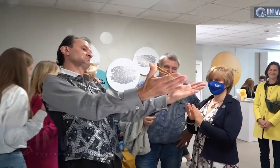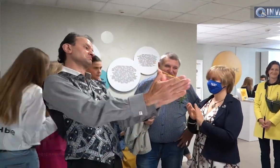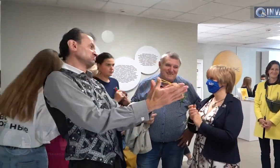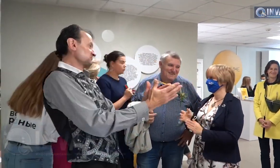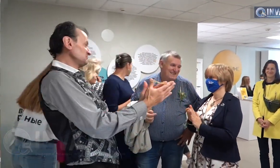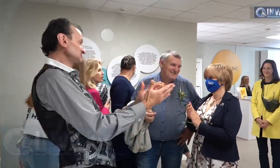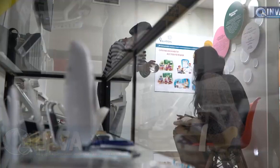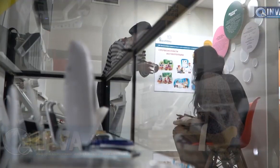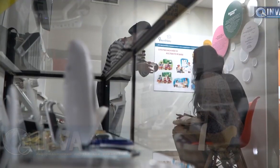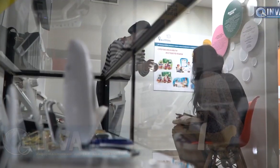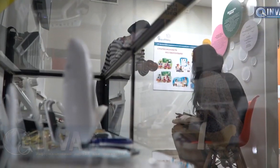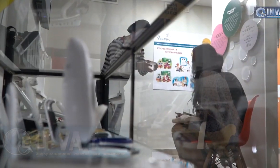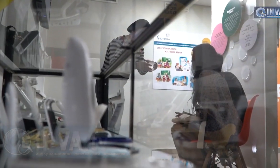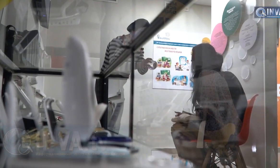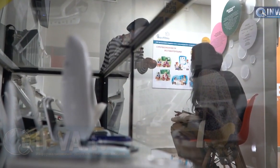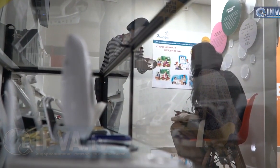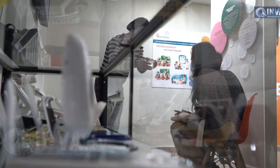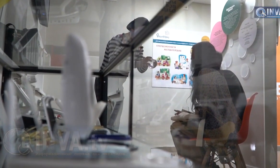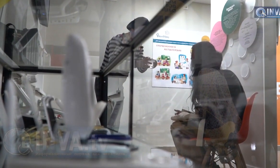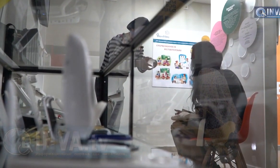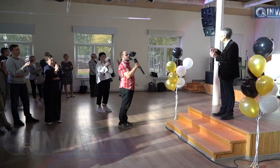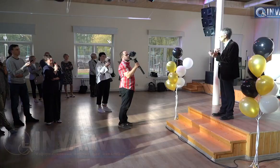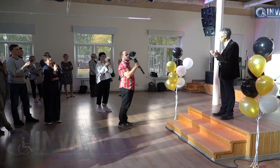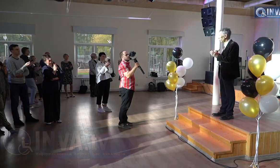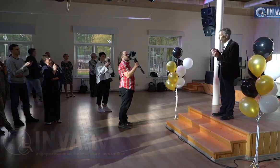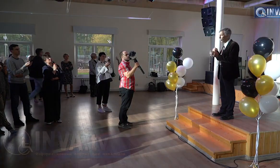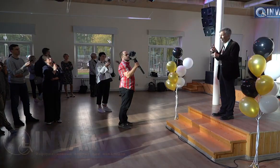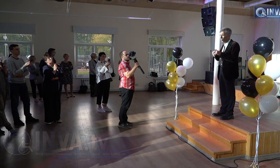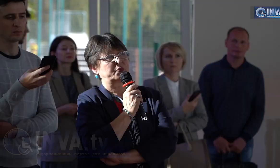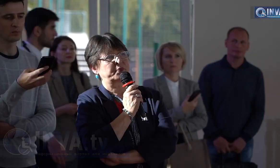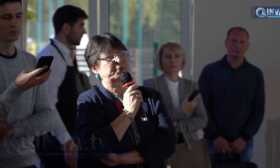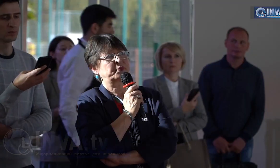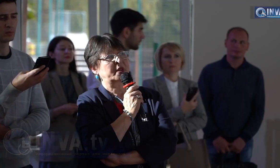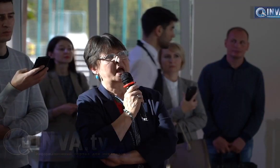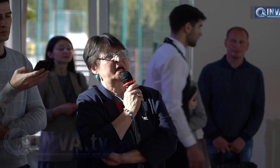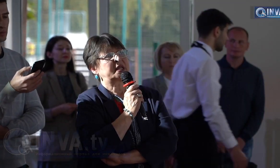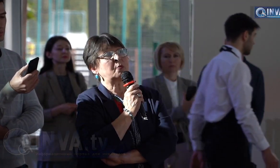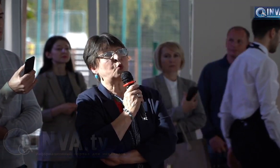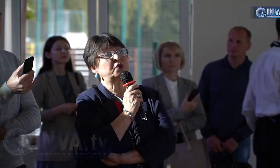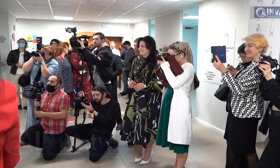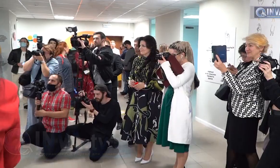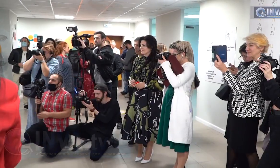Созданию такой среды помогает развитие и распространение жестового языка, который восемь лет назад получил